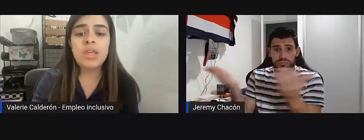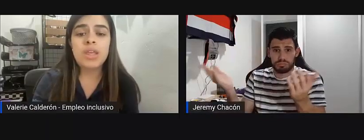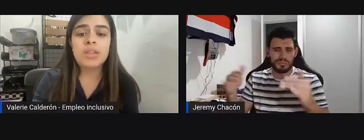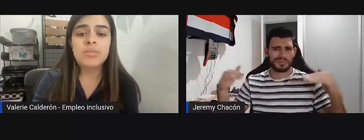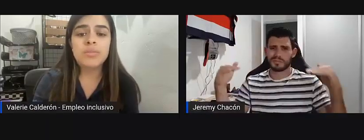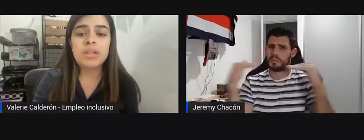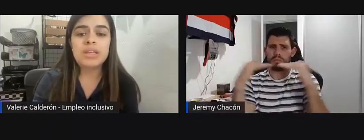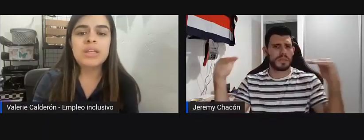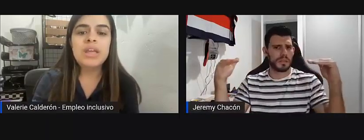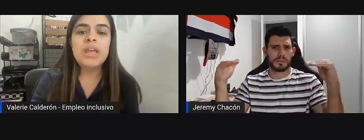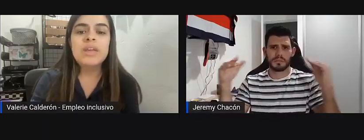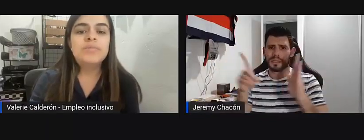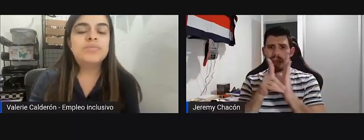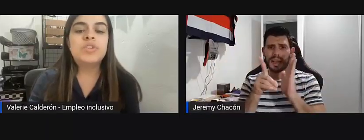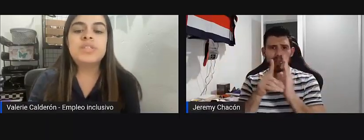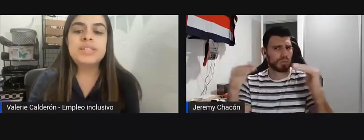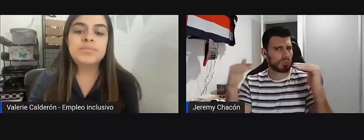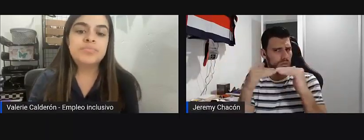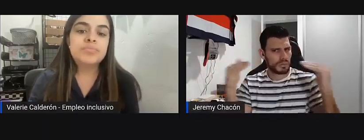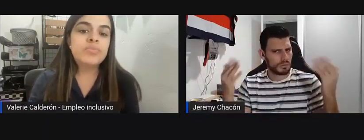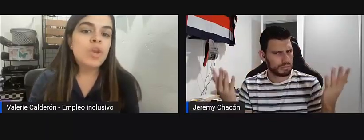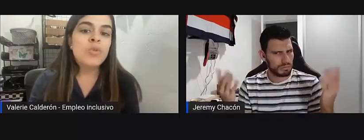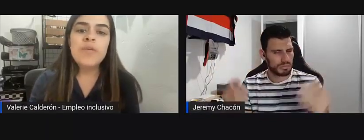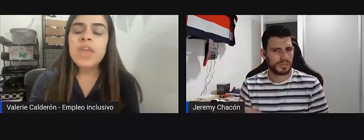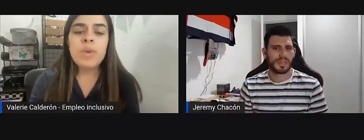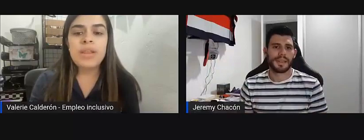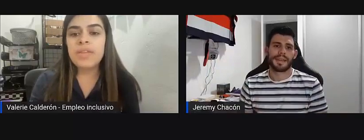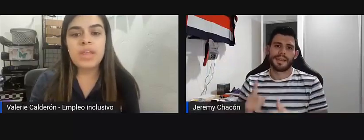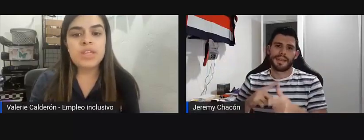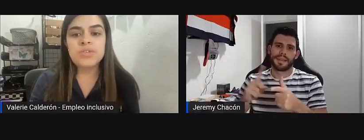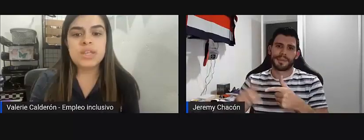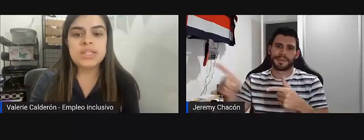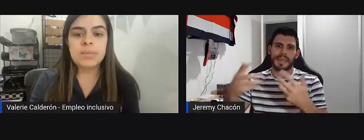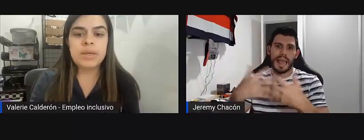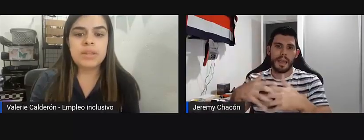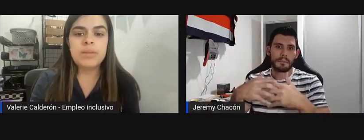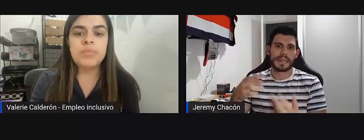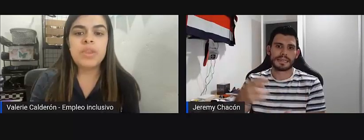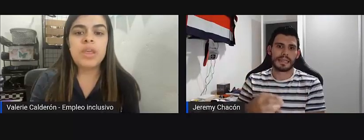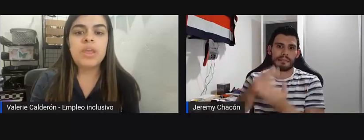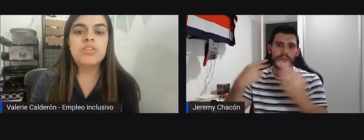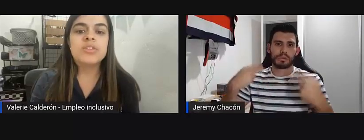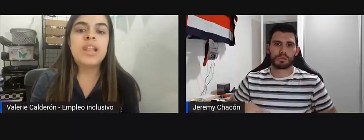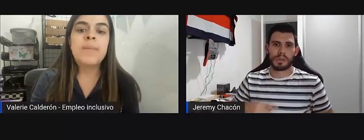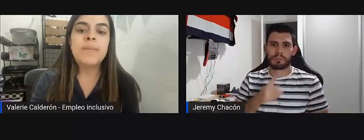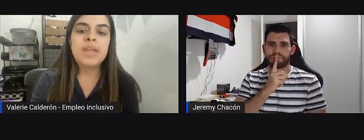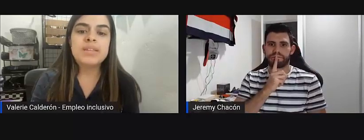una equidad verdad Entonces no había igualdad de derechos en esa parte entonces la empresa